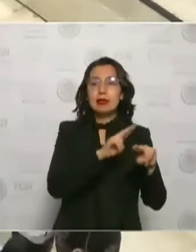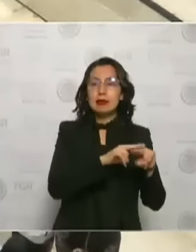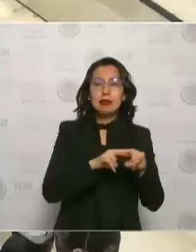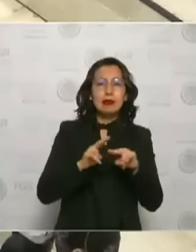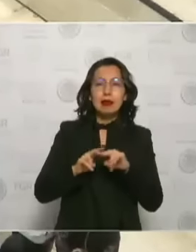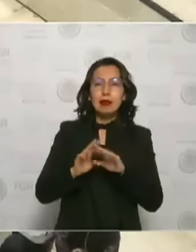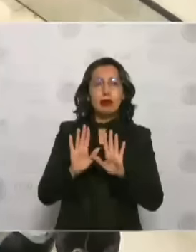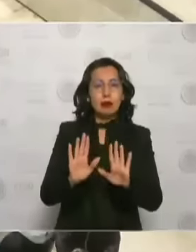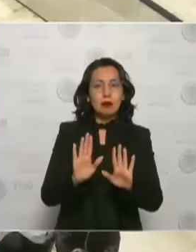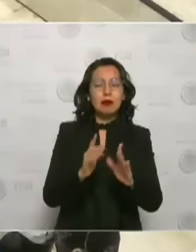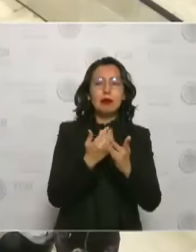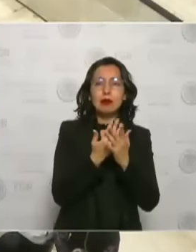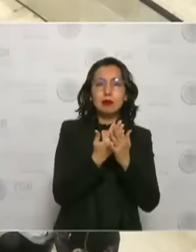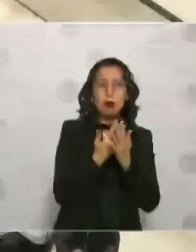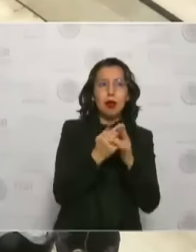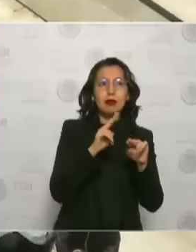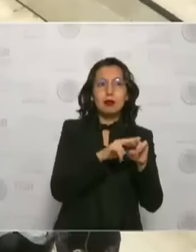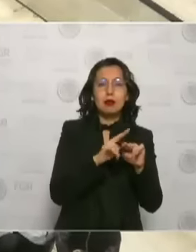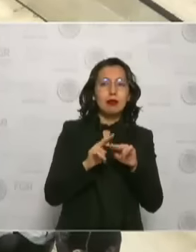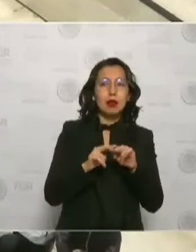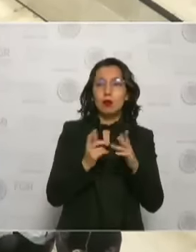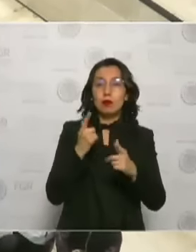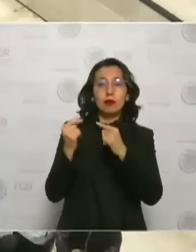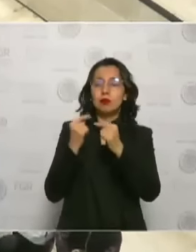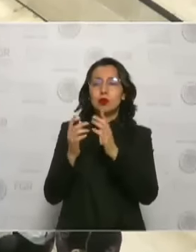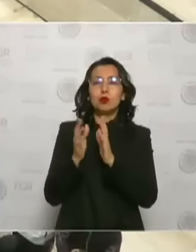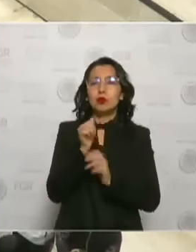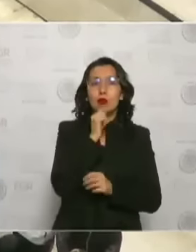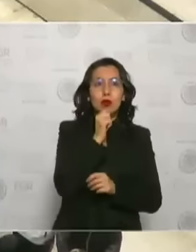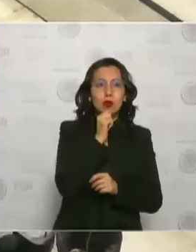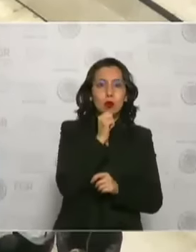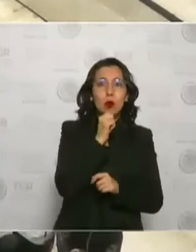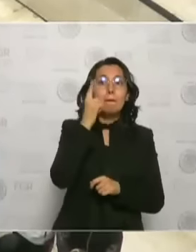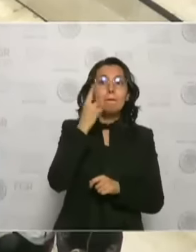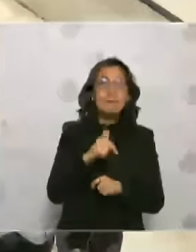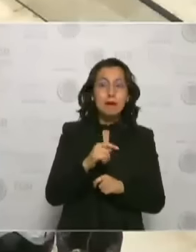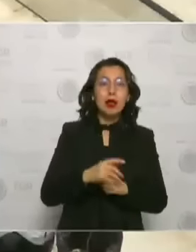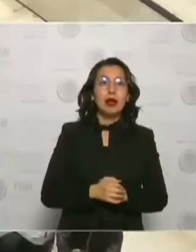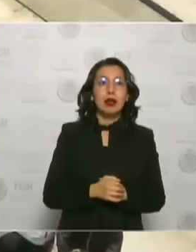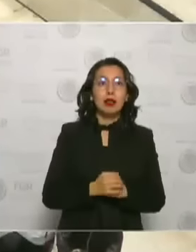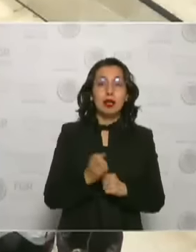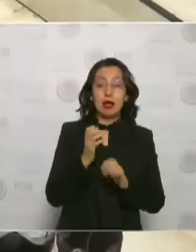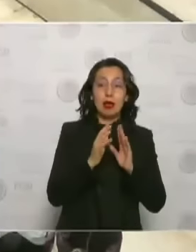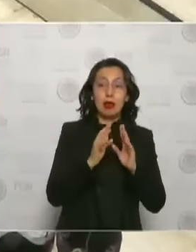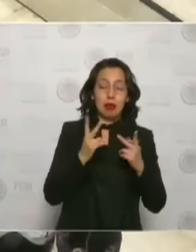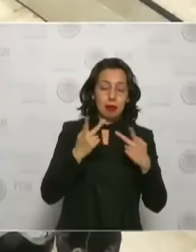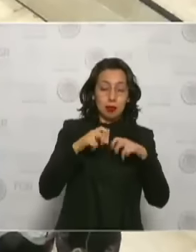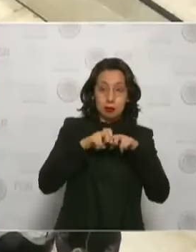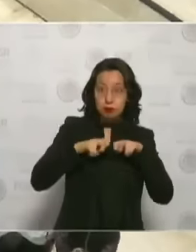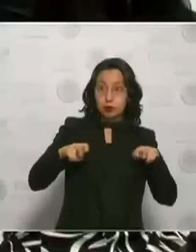unos momentos más en sus lugares. Esto con el fin de permitir la salida de nuestro